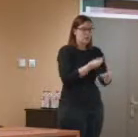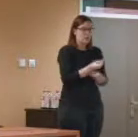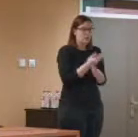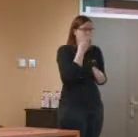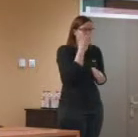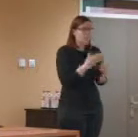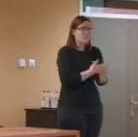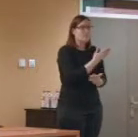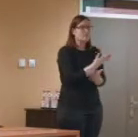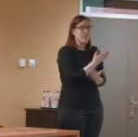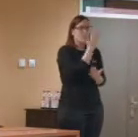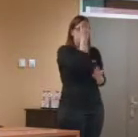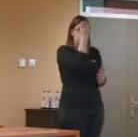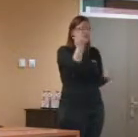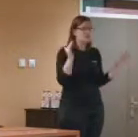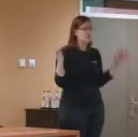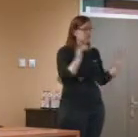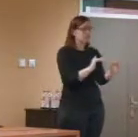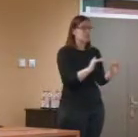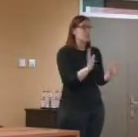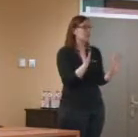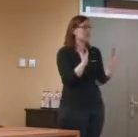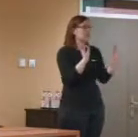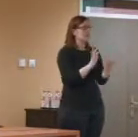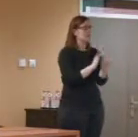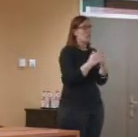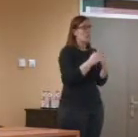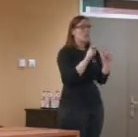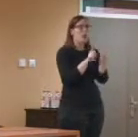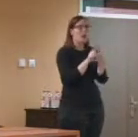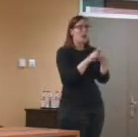los casos estrella, los casos más importantes, el caso Taula, etc.